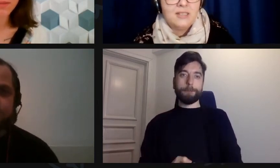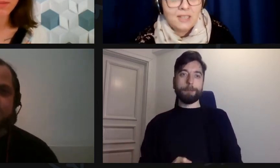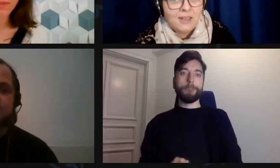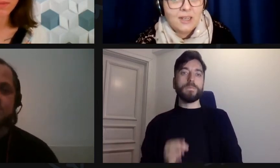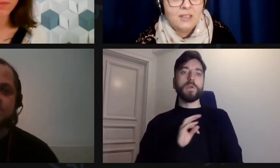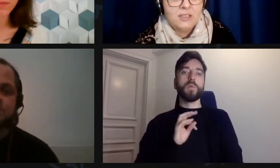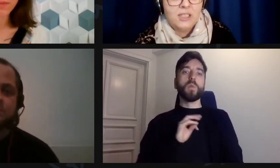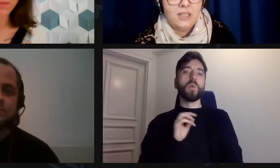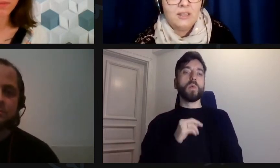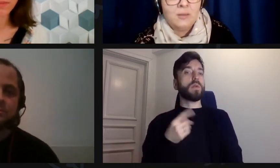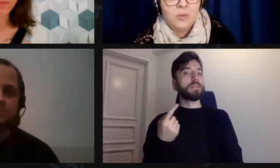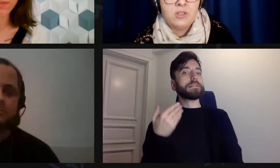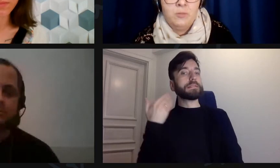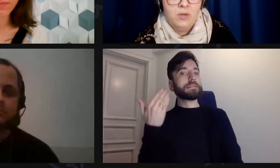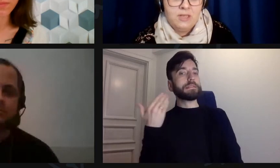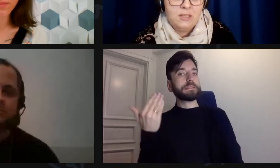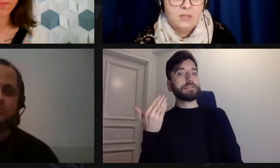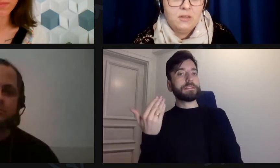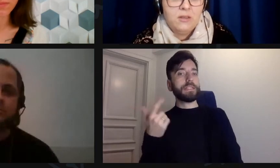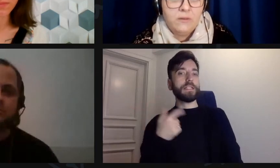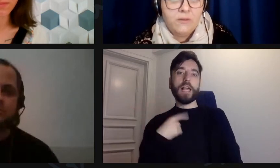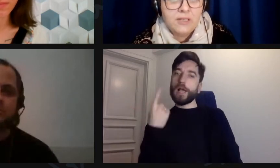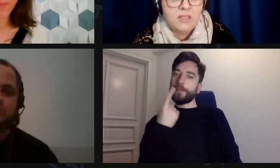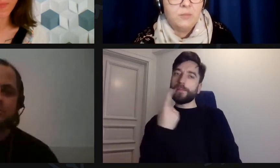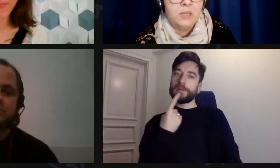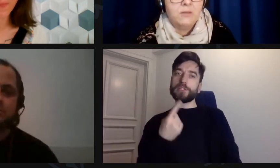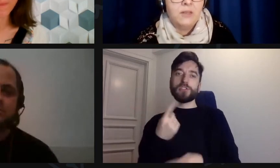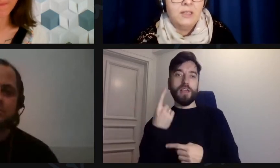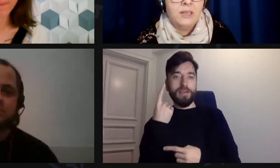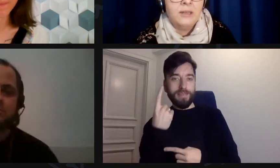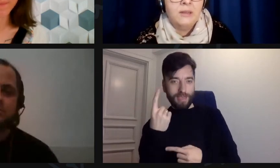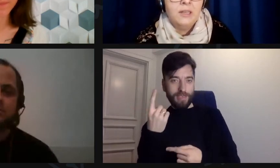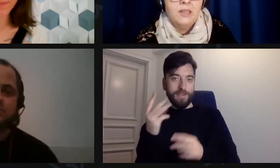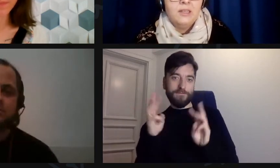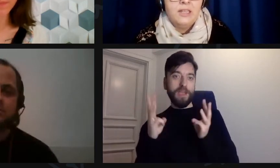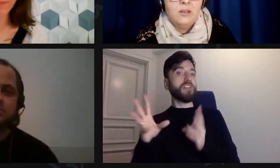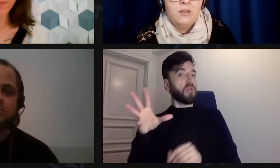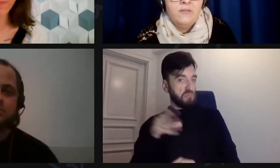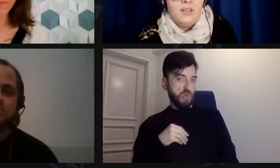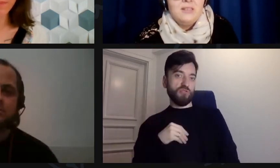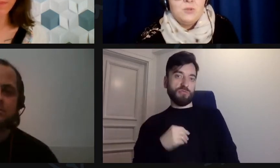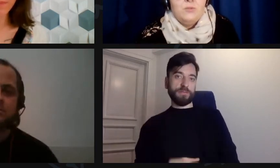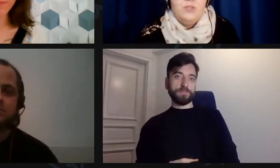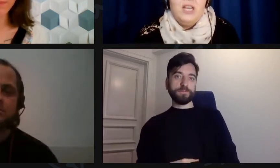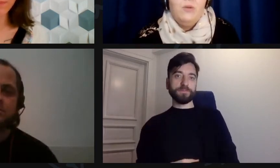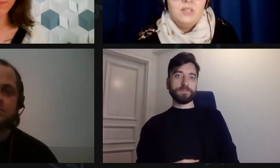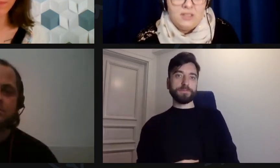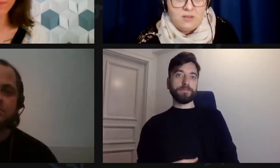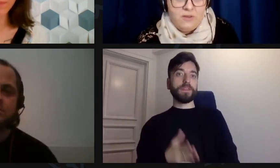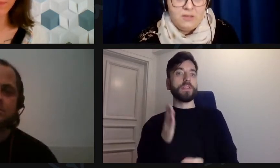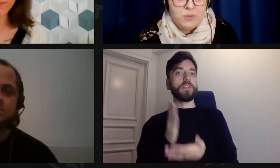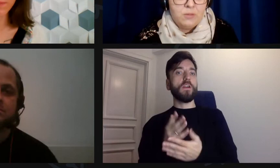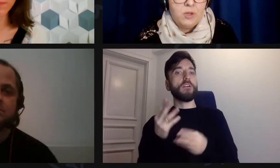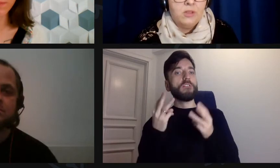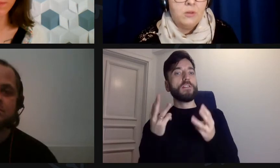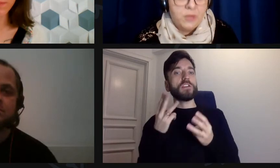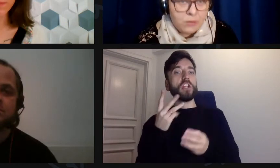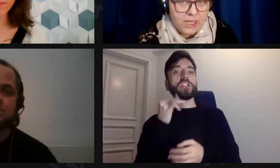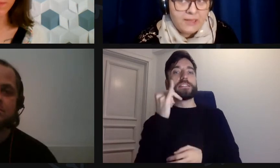Katarzyna – uważam, że można pokazać kwestie pokazania tego jak dziecko działa, operuje,